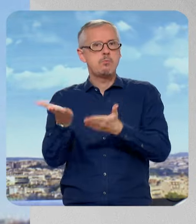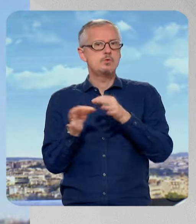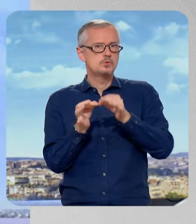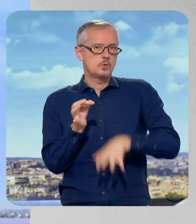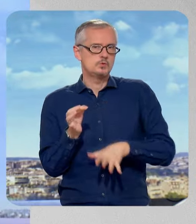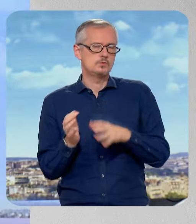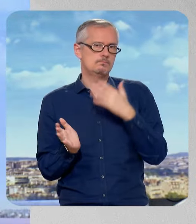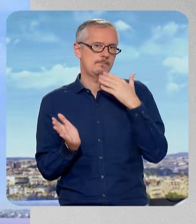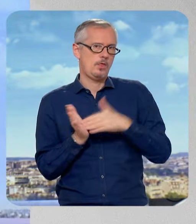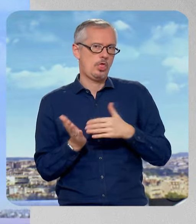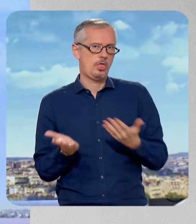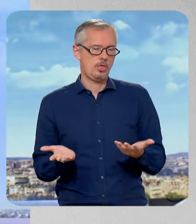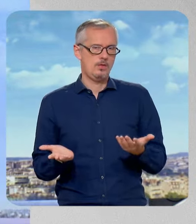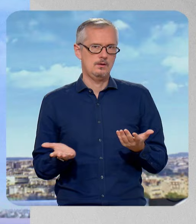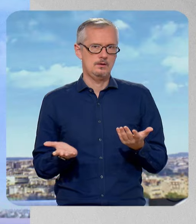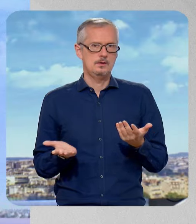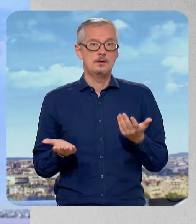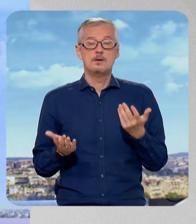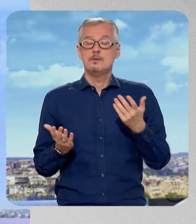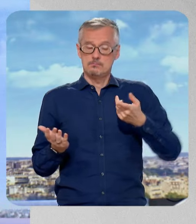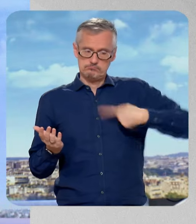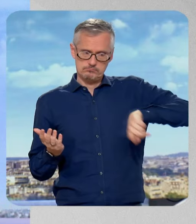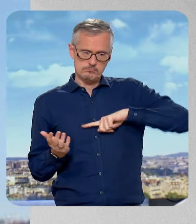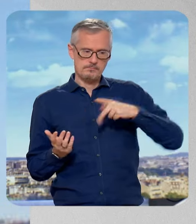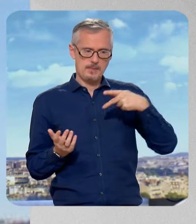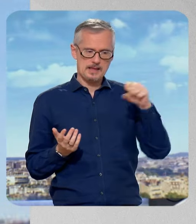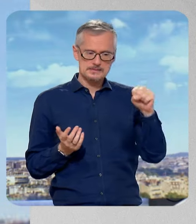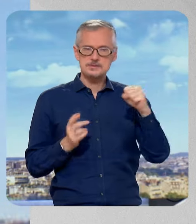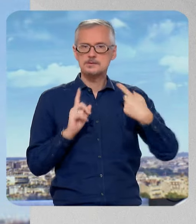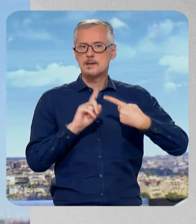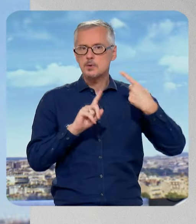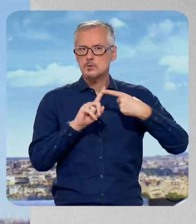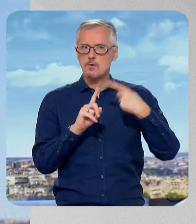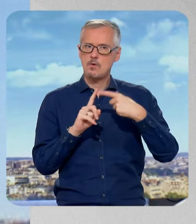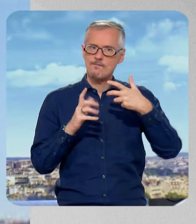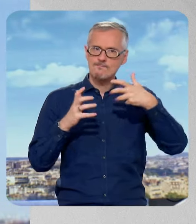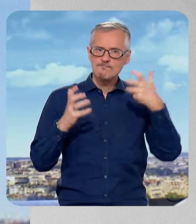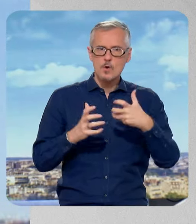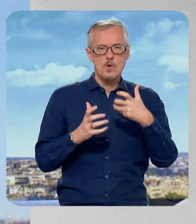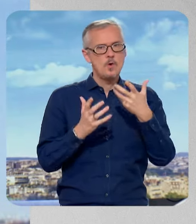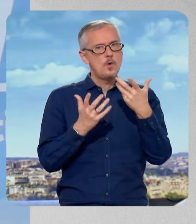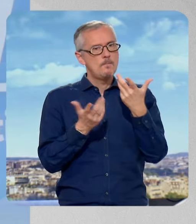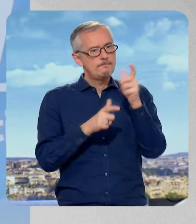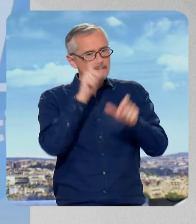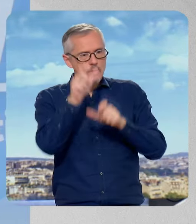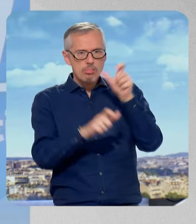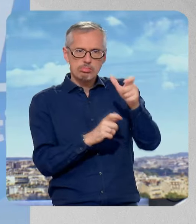du groupe socialiste au Sénat...